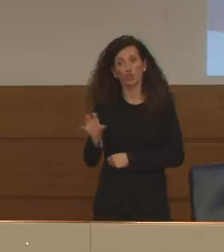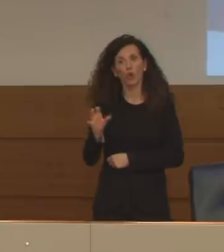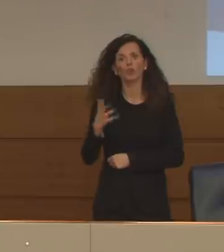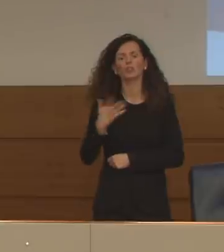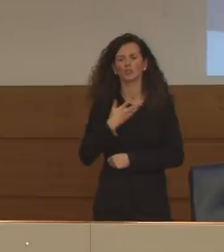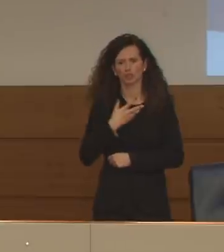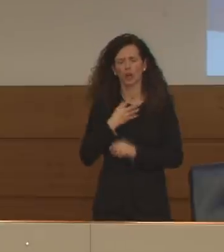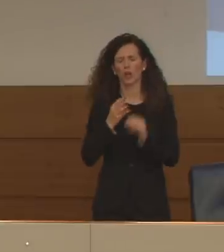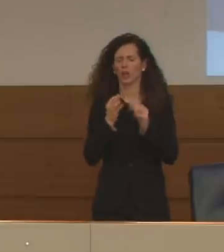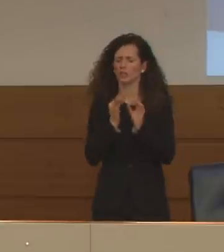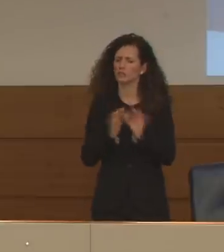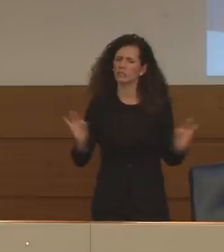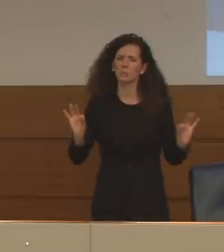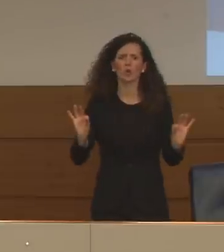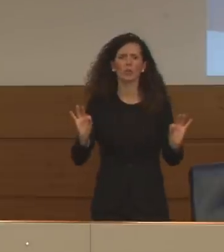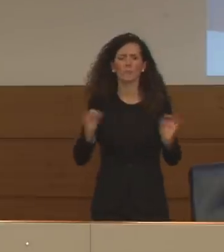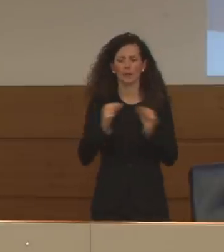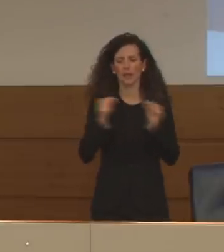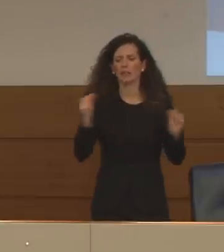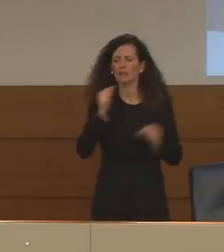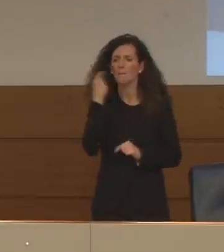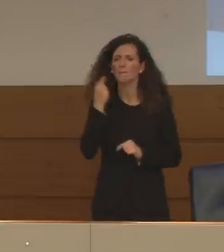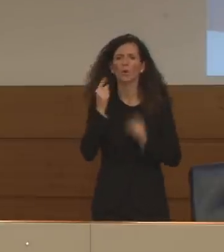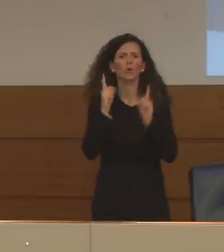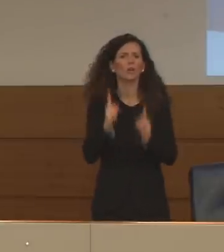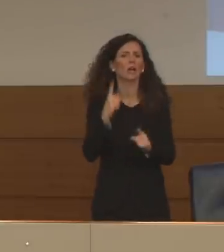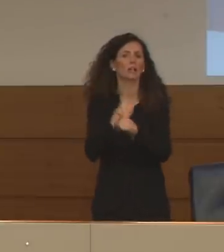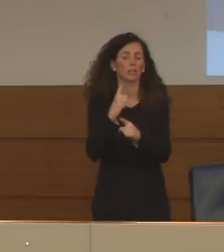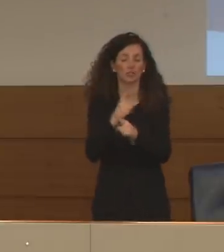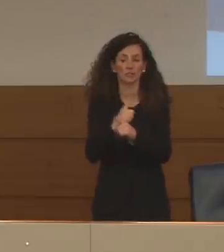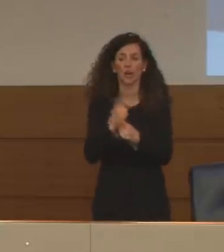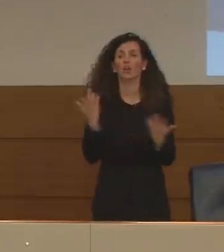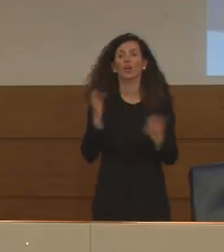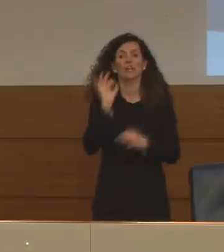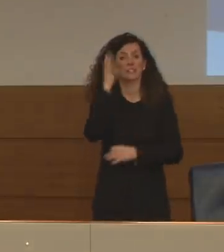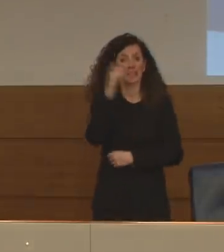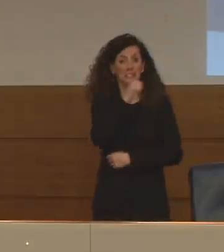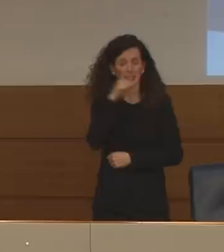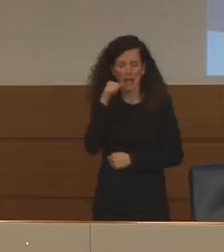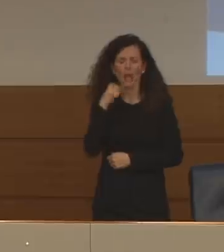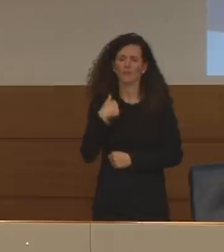tamponi necessari e qualora dovesse servire ne acquisteremo ancora degli altri.